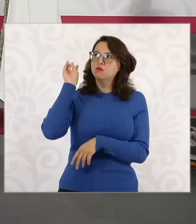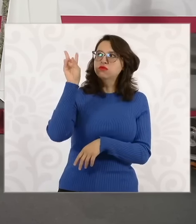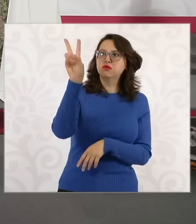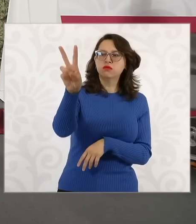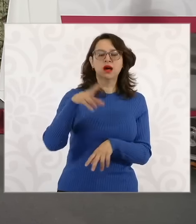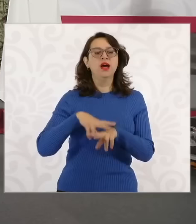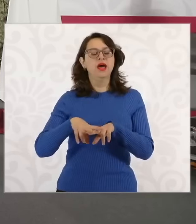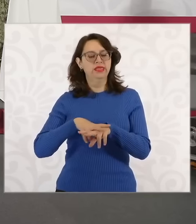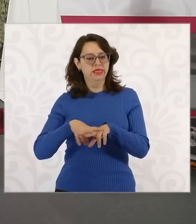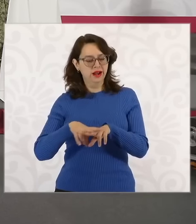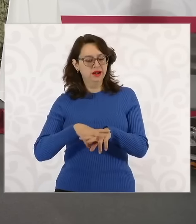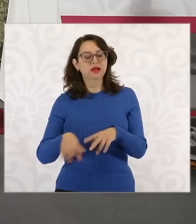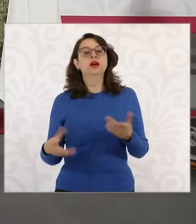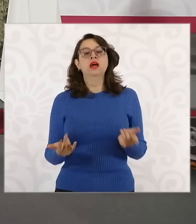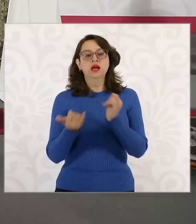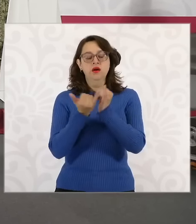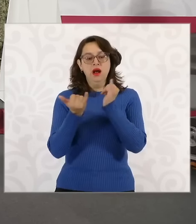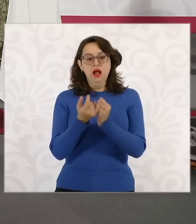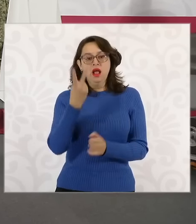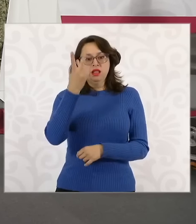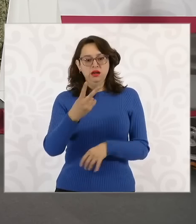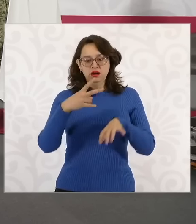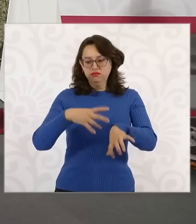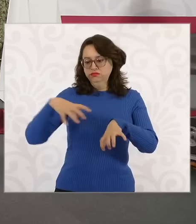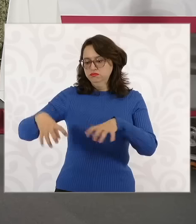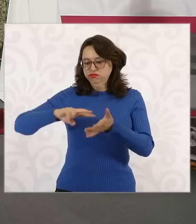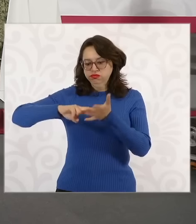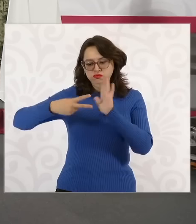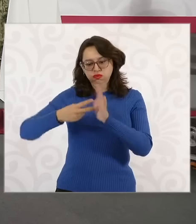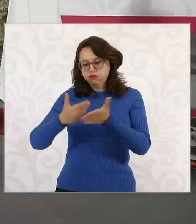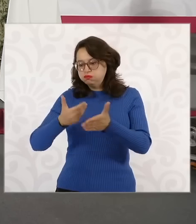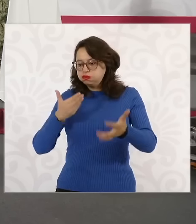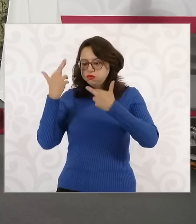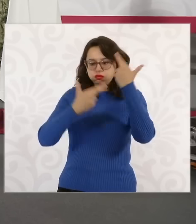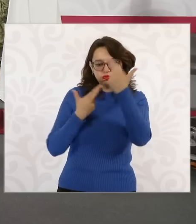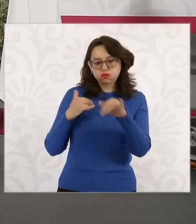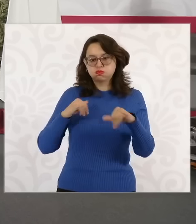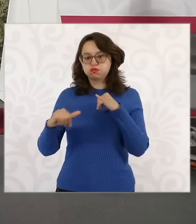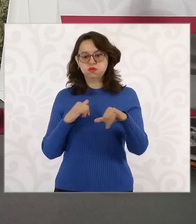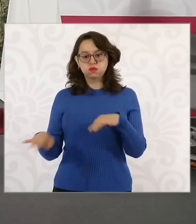tren y dos frentes de ingeniería, uno de estudios previos y otro que acompaña en corto a los frentes